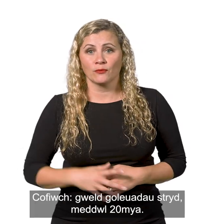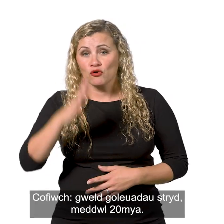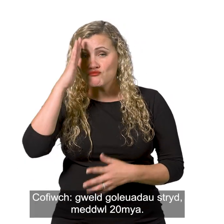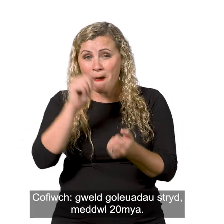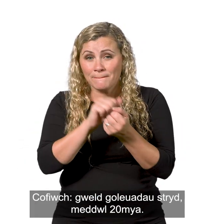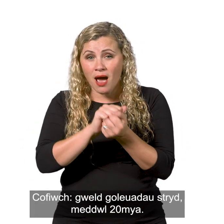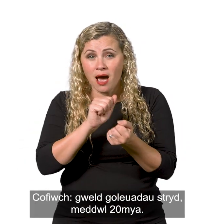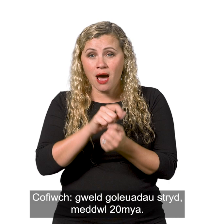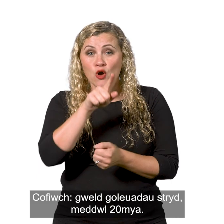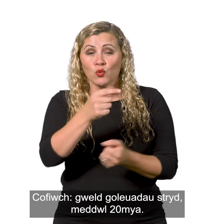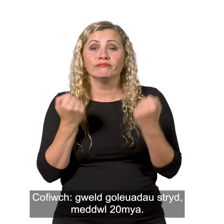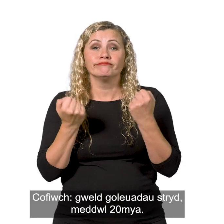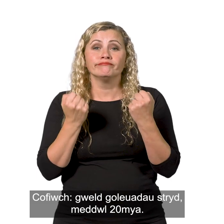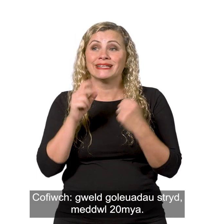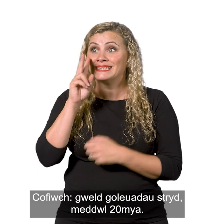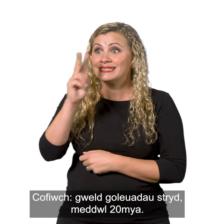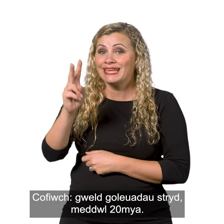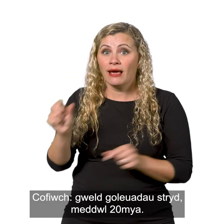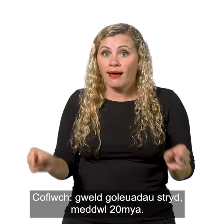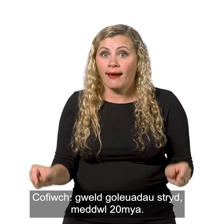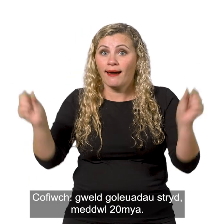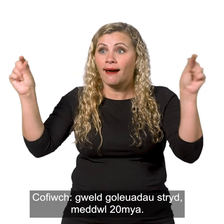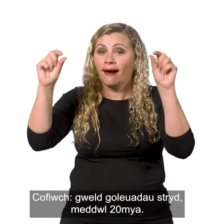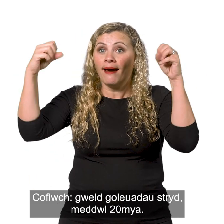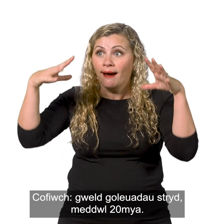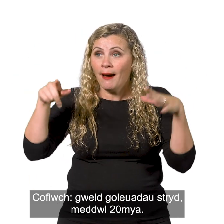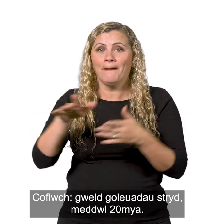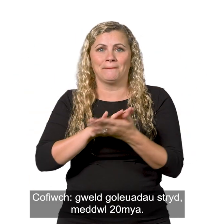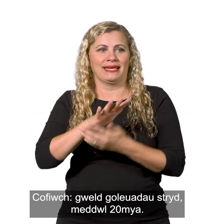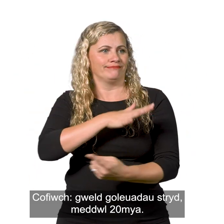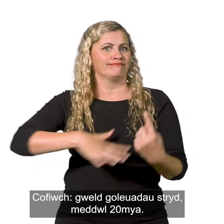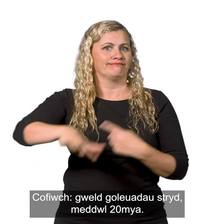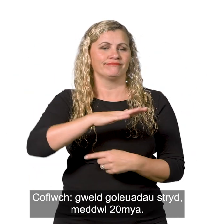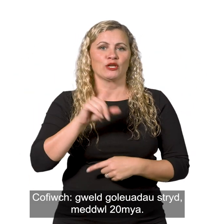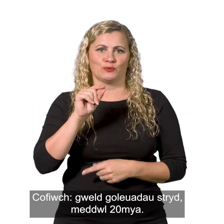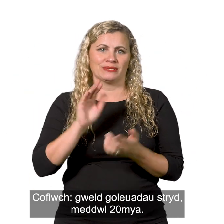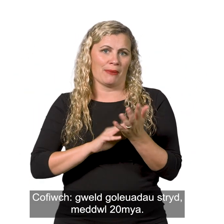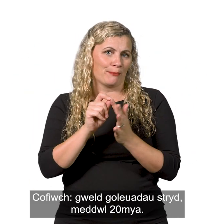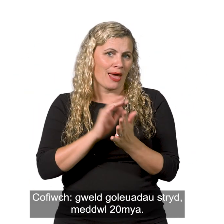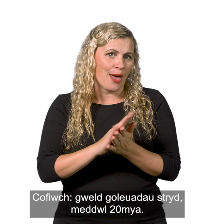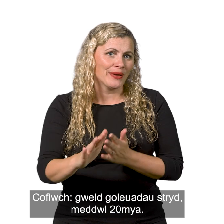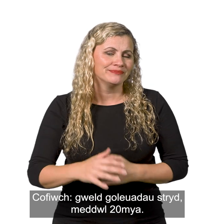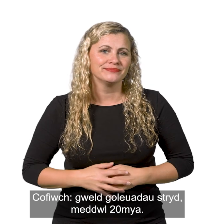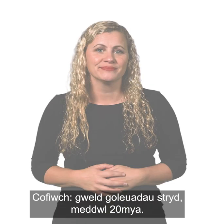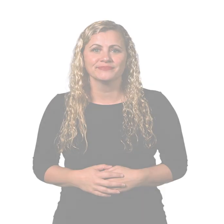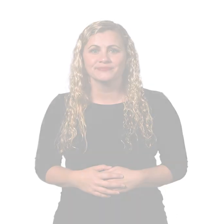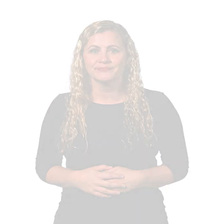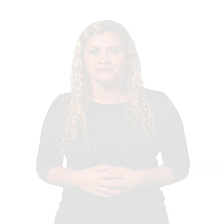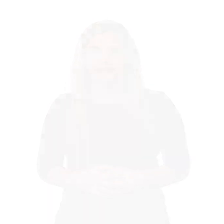Cofiwch: gweld goleuadau stryd, meddwl 20mya.